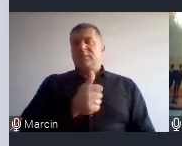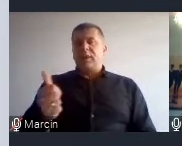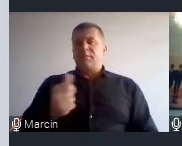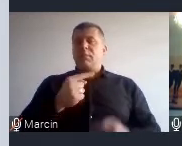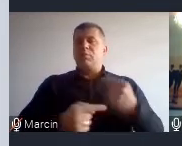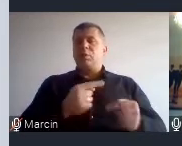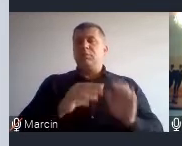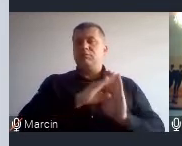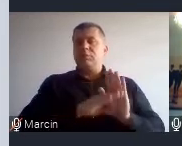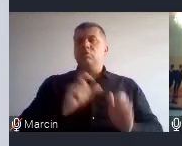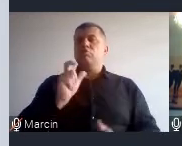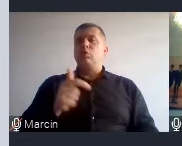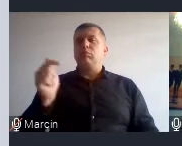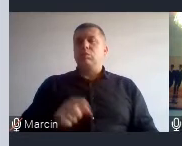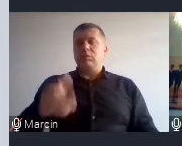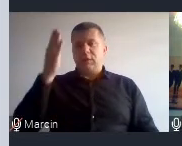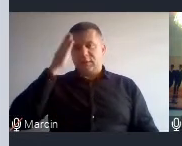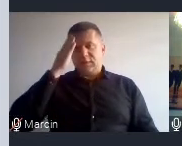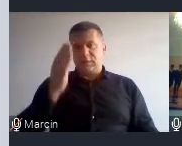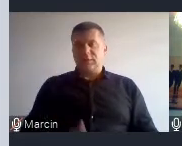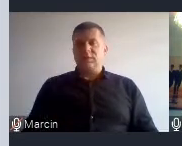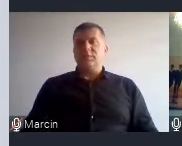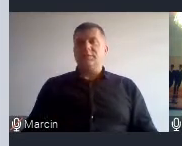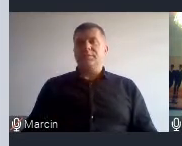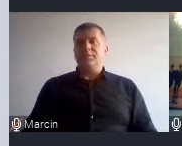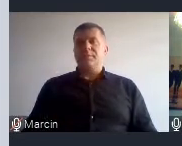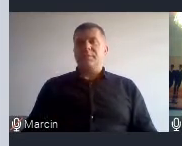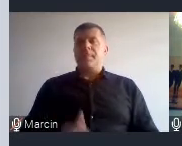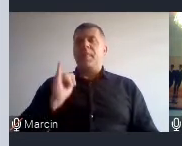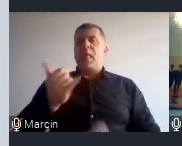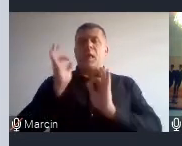Co Państwo musicie o procedurze wiedzieć, jakie informacje o procedurze musicie mieć,